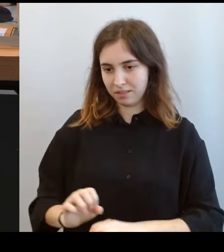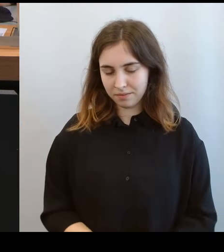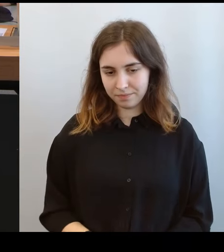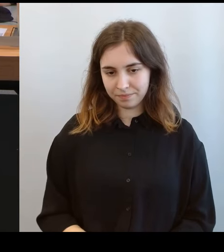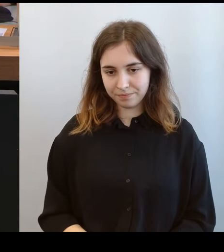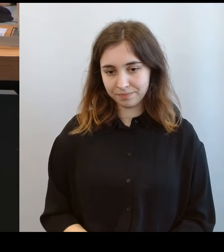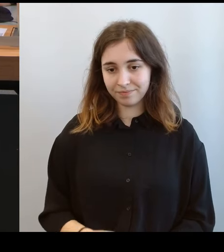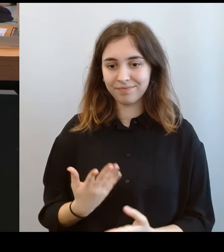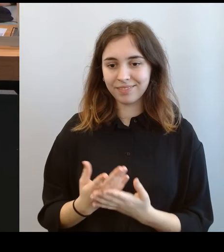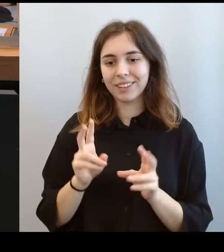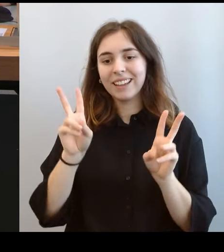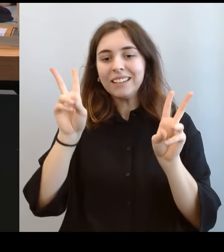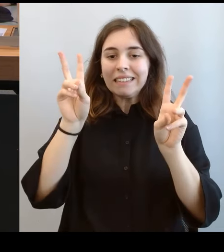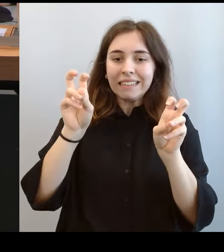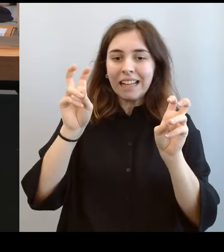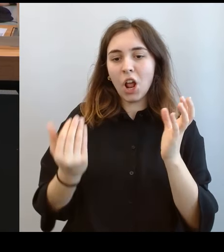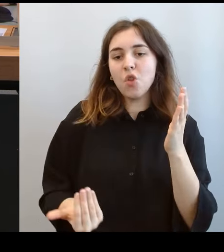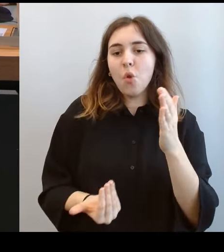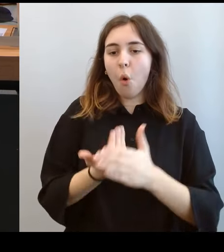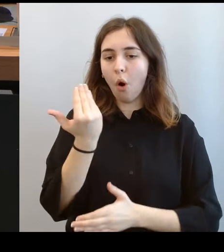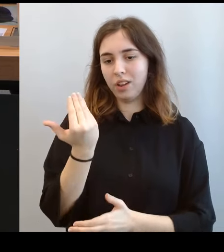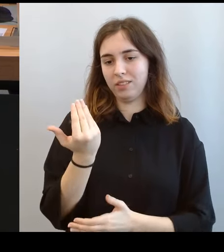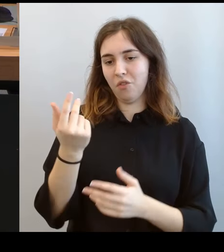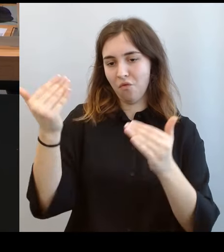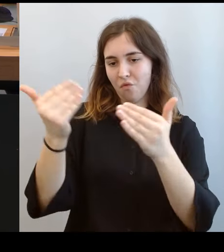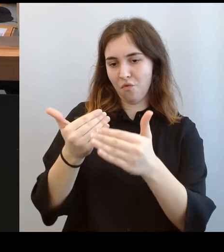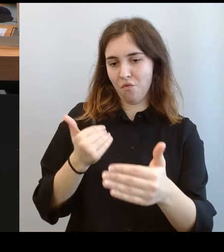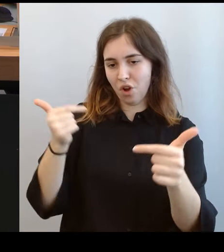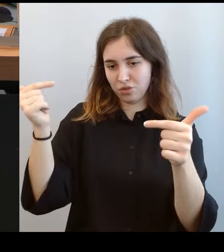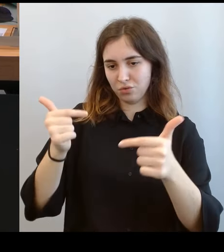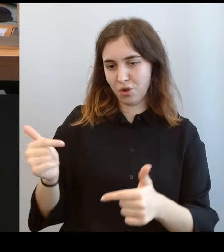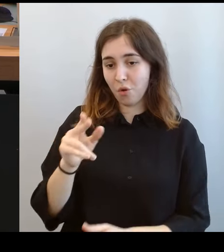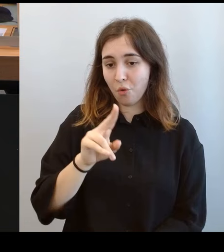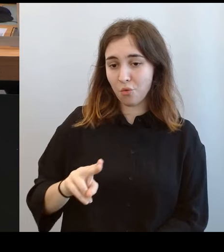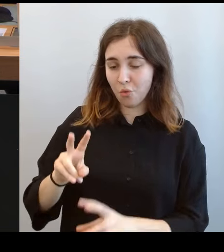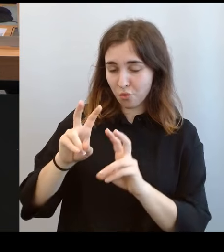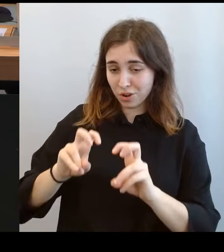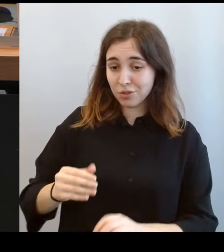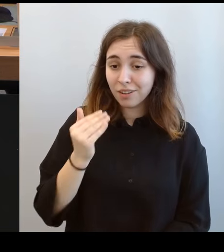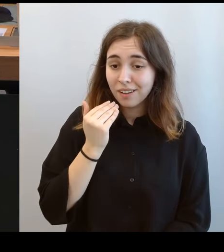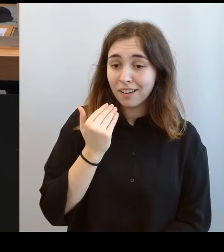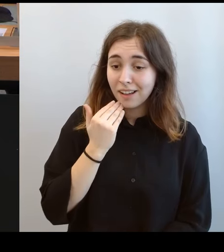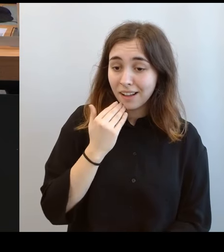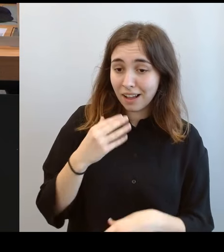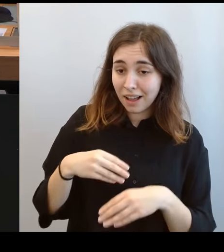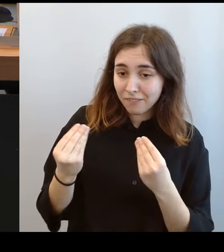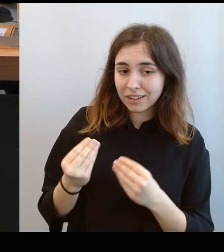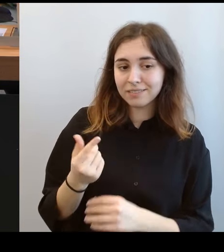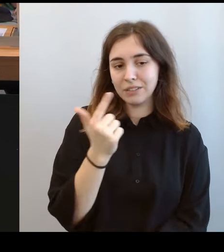gibt es seit 2006. Sie wurden aber, anders als die U7 A im Jahre 2008 vom Gemeinsamen